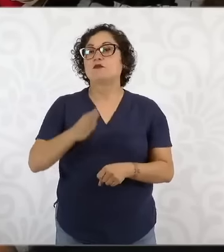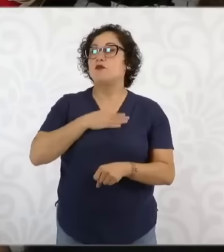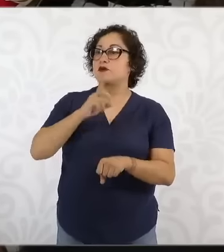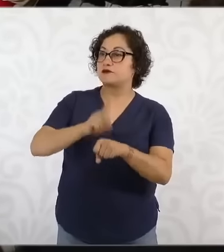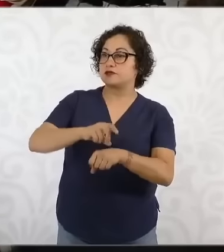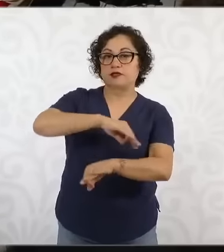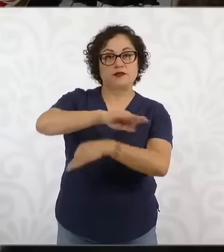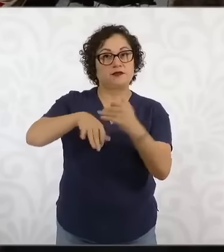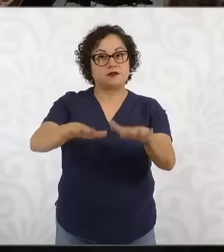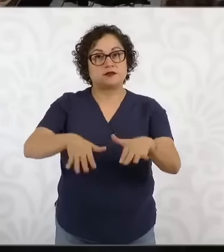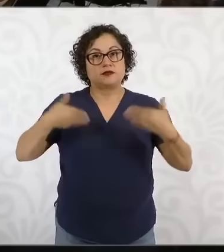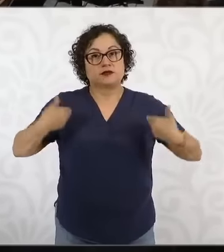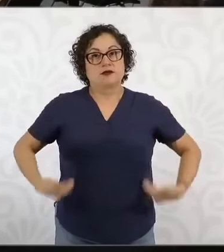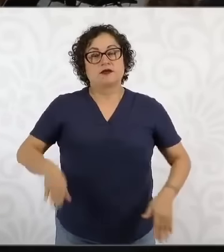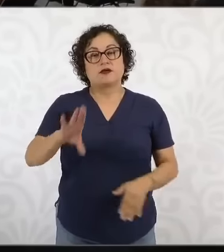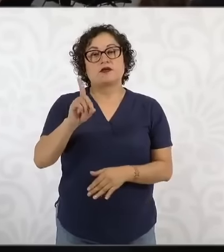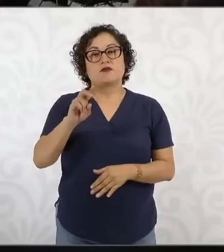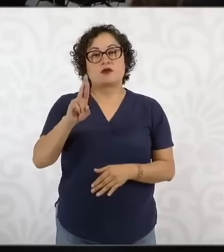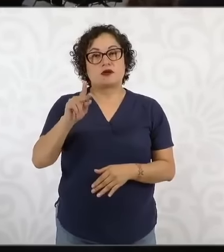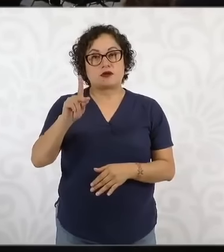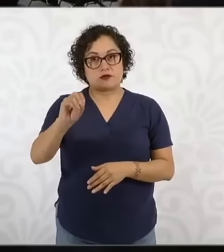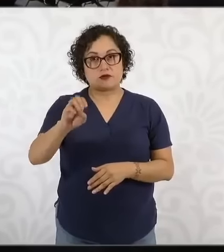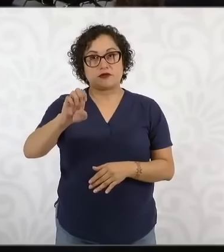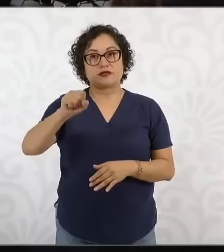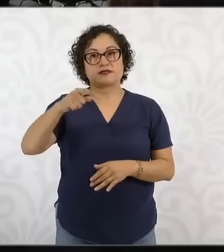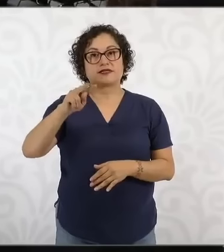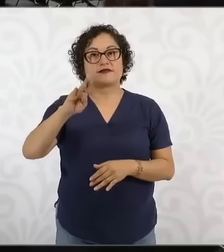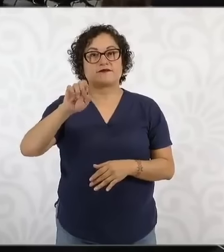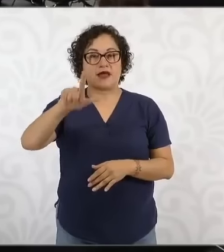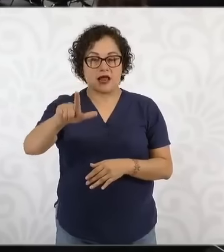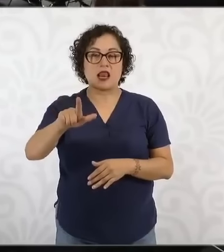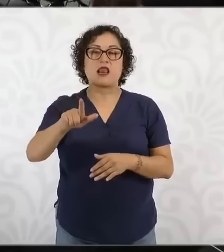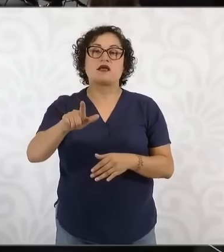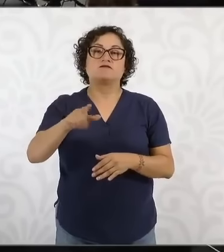Eduardo Esquivel Ancona, domo de cristal. Mi primera pregunta es